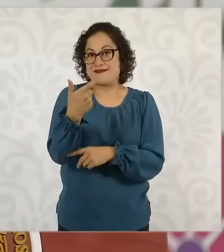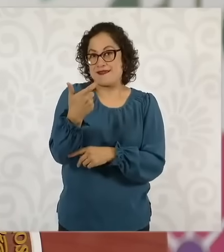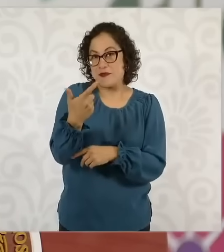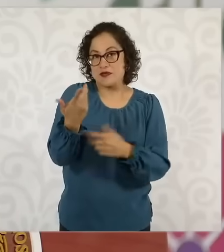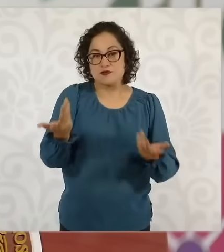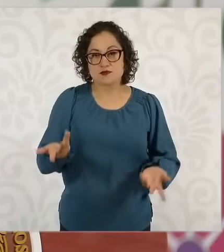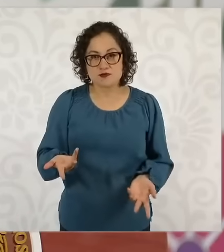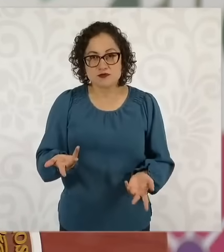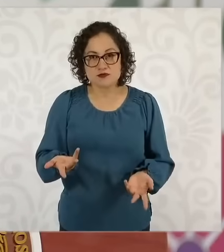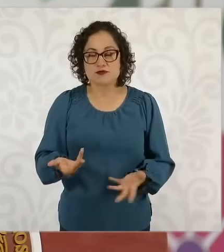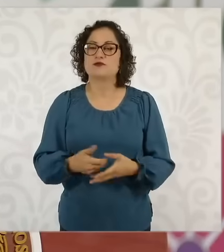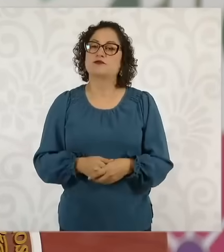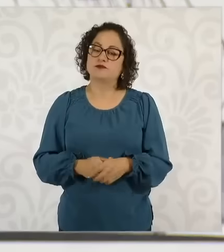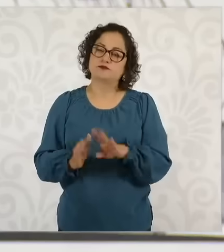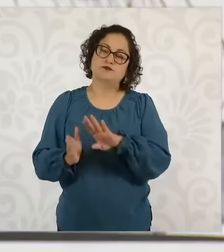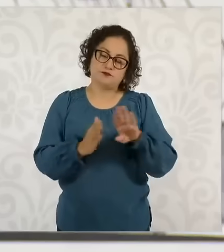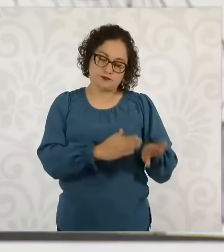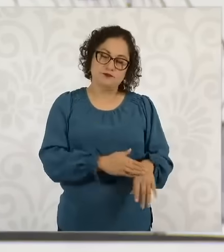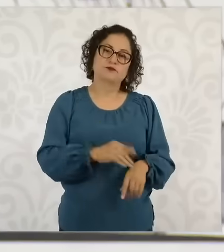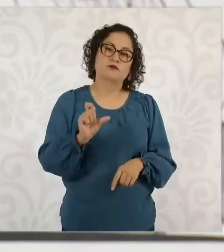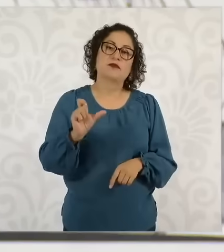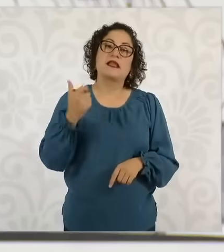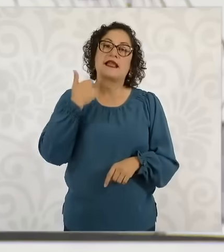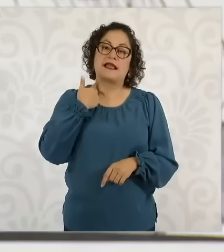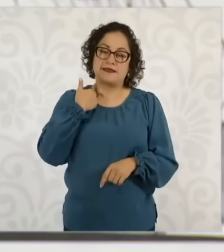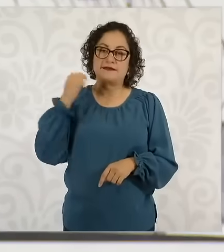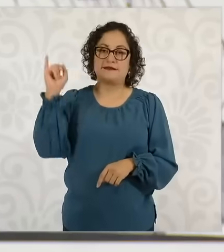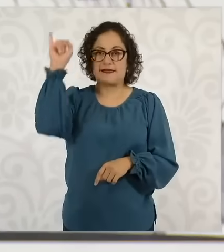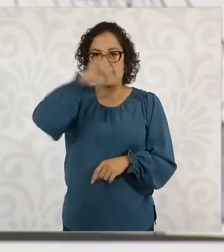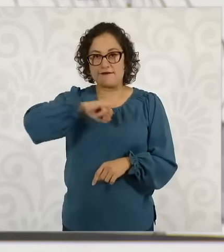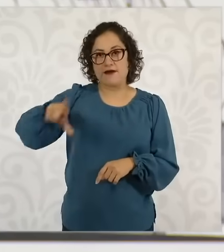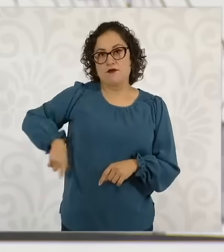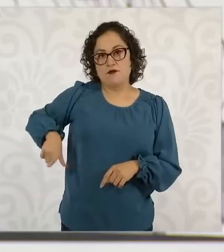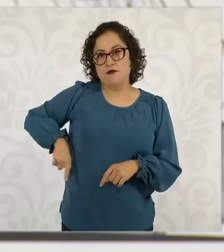El entonces jefe de gobierno, Andrés Manuel López Obrador y quienes participábamos en su gabinete,